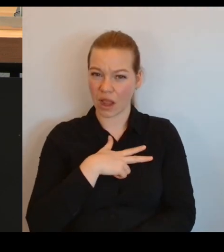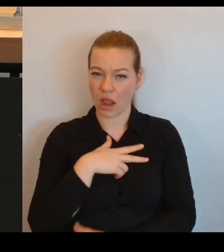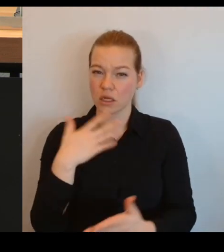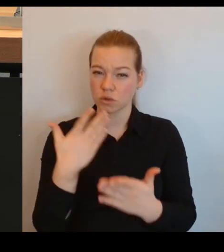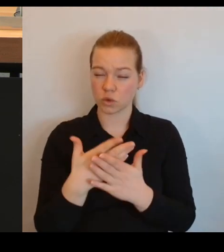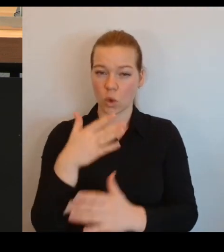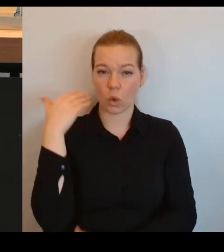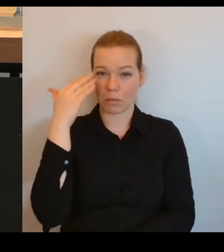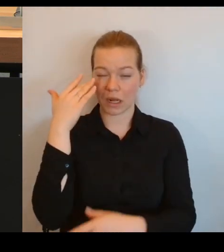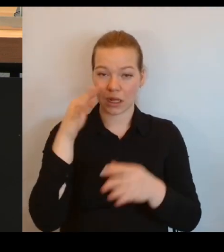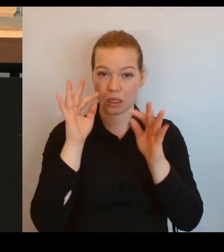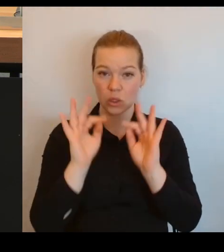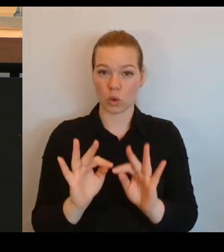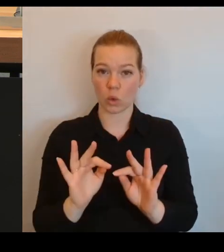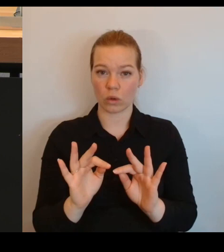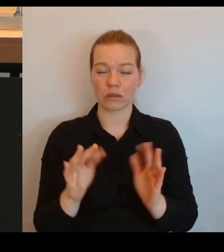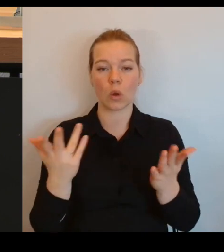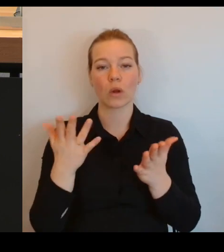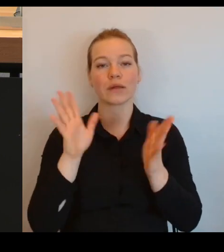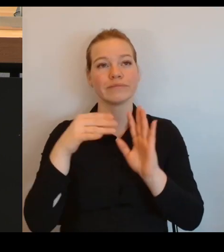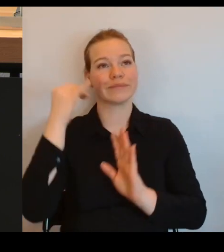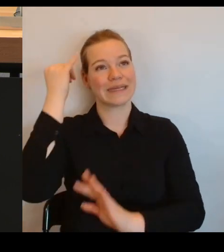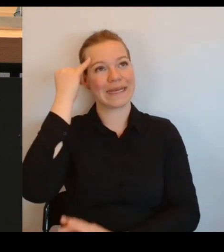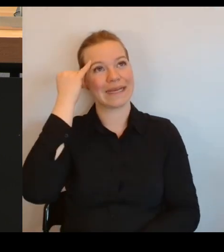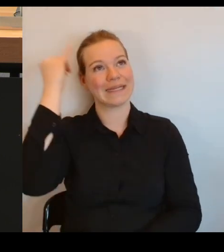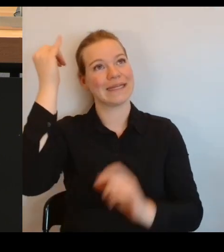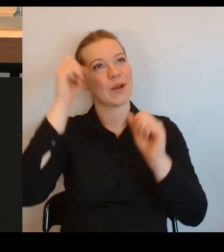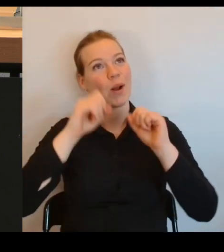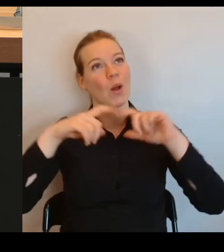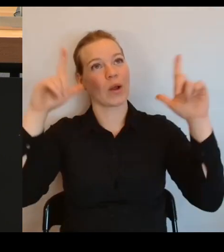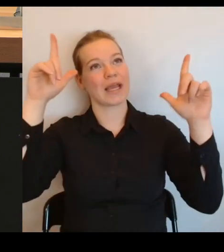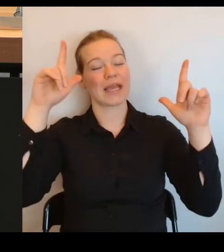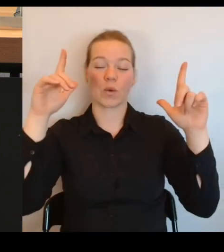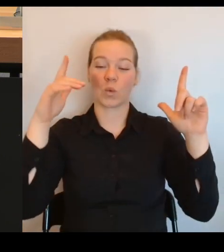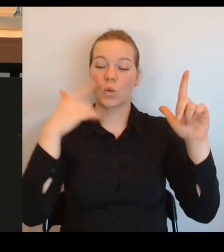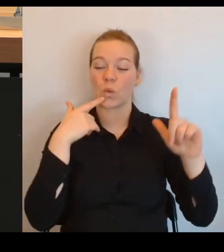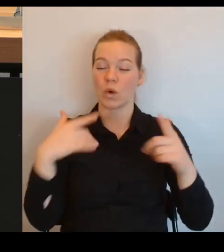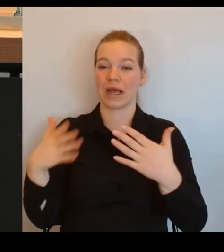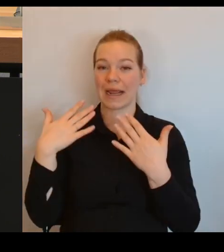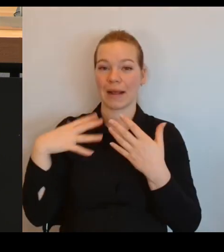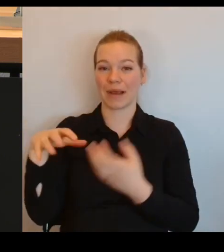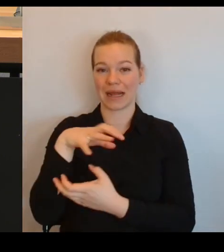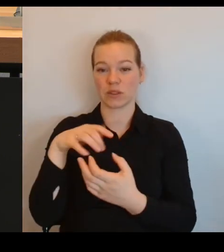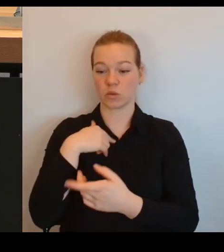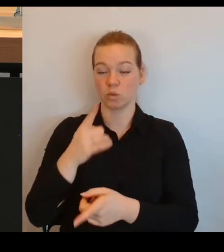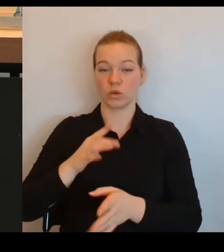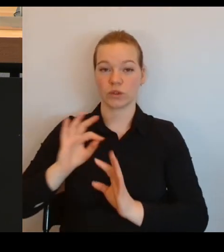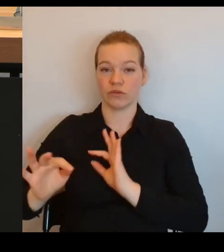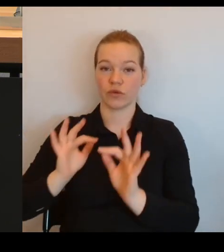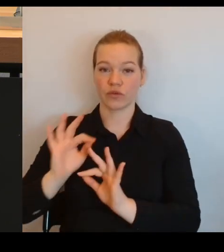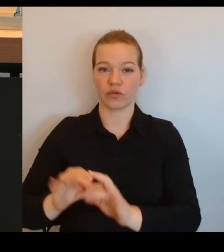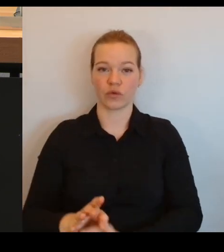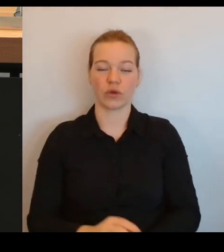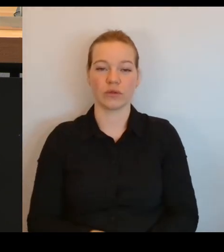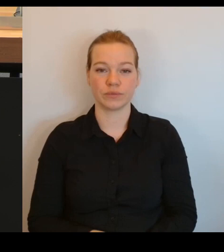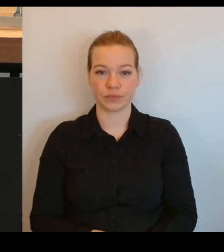Denn am Ende muss sowohl der Nutzer von Fernwärme die Rechnung bezahlen und im Zweifel auch der Steuerzahler, der für solche Konstruktionen haftet.